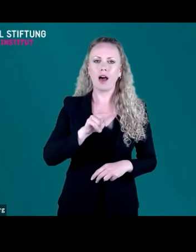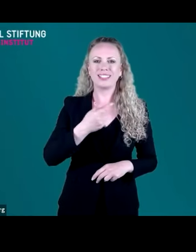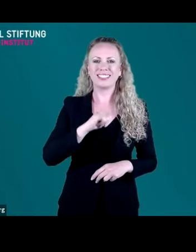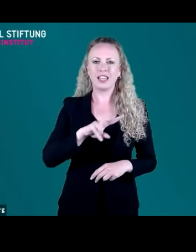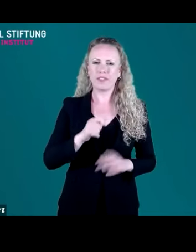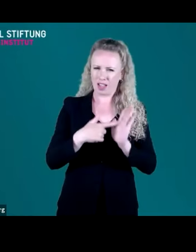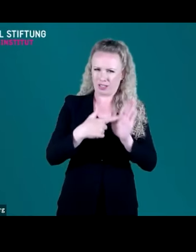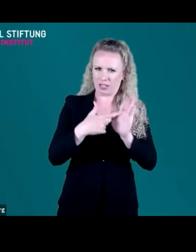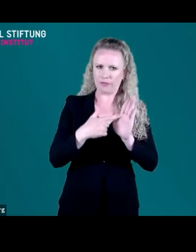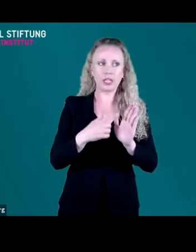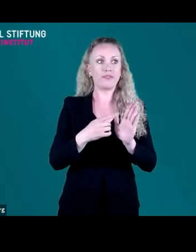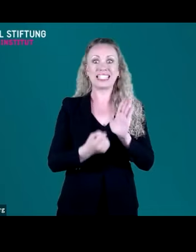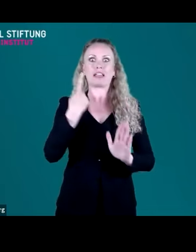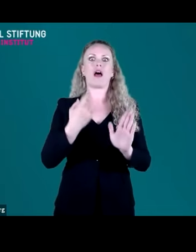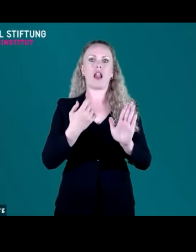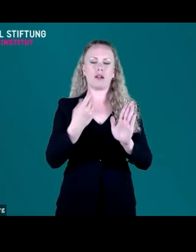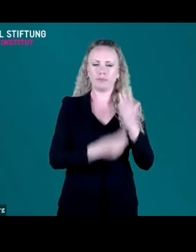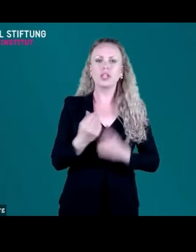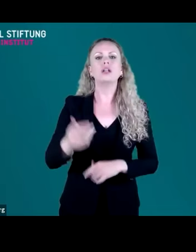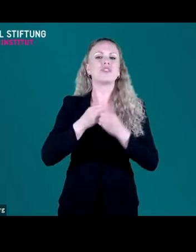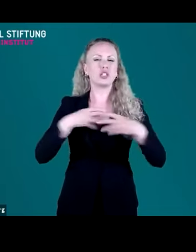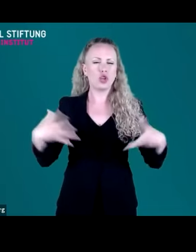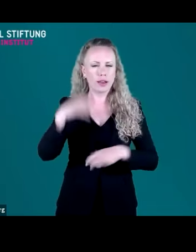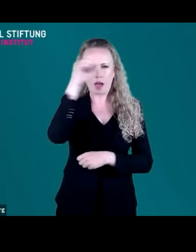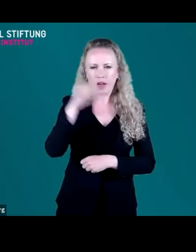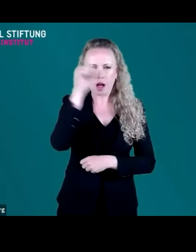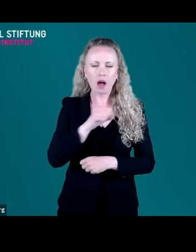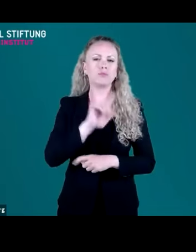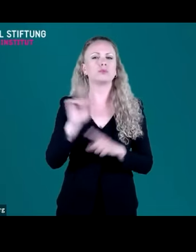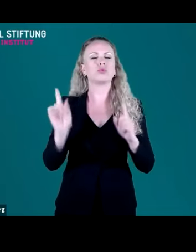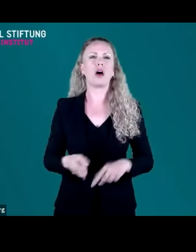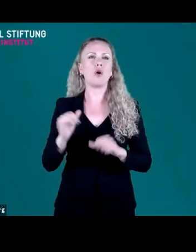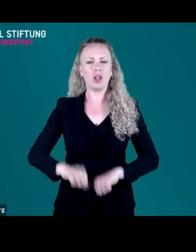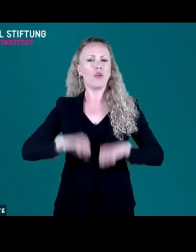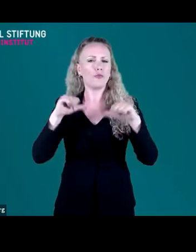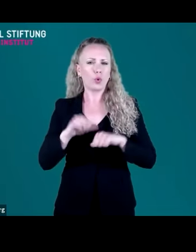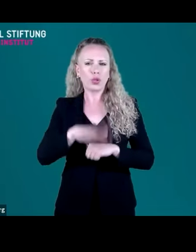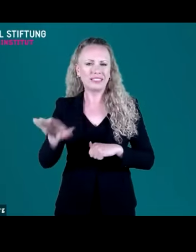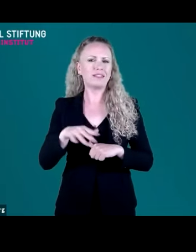Genderwahn, Frühsexualisierung, Homolobby oder natürliche Geschlechterordnung sein.